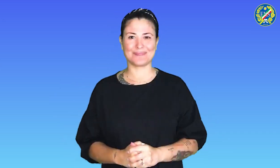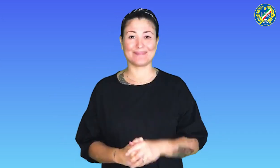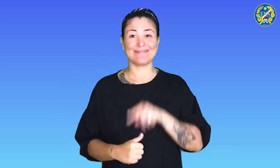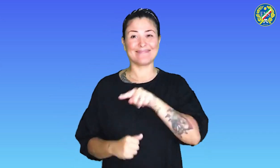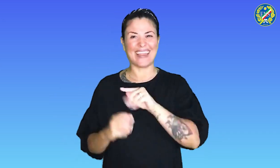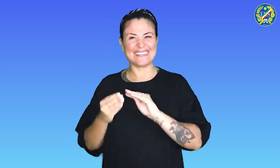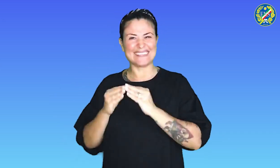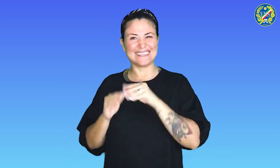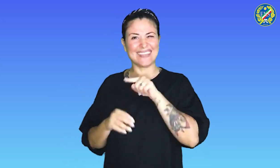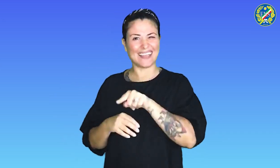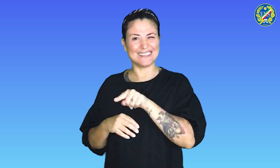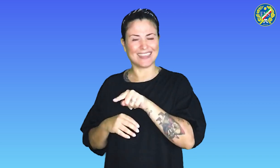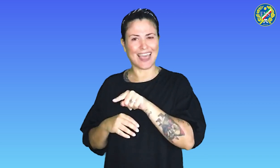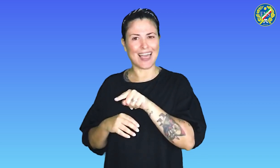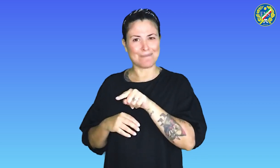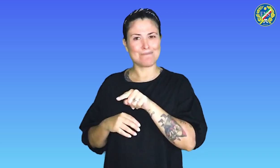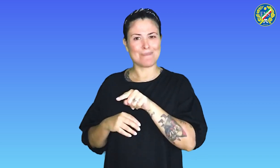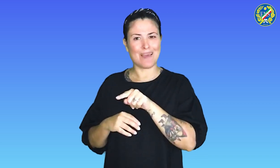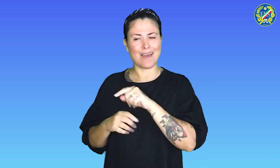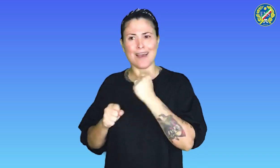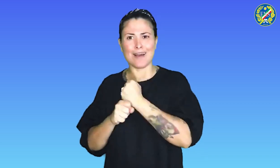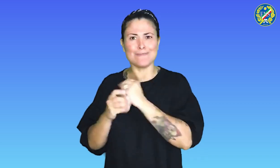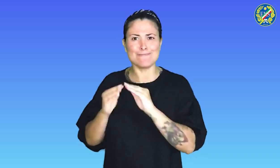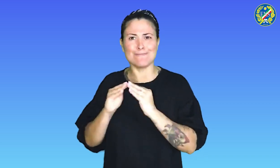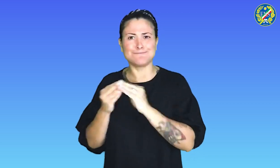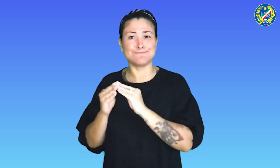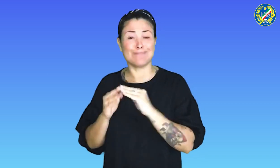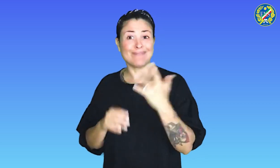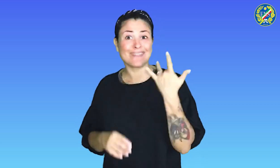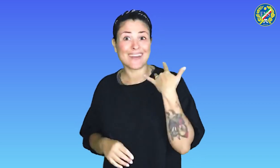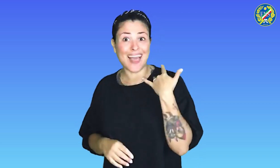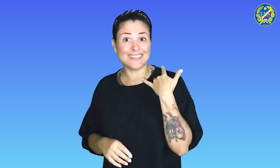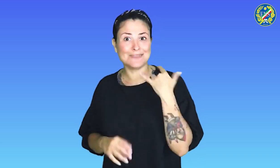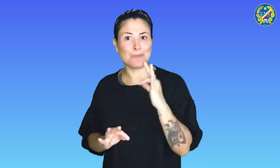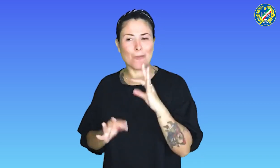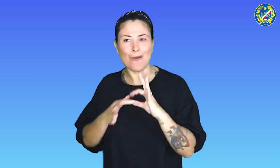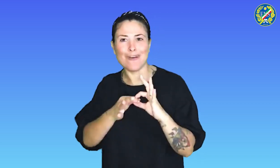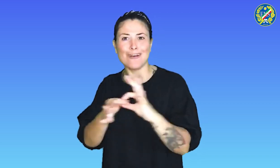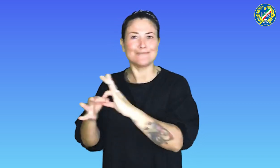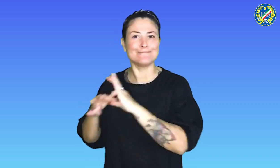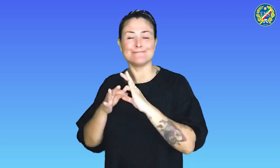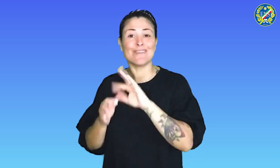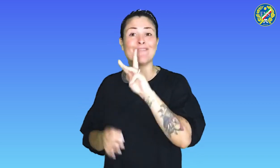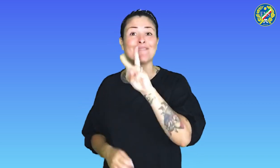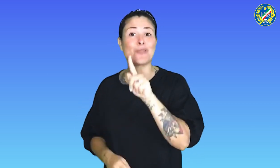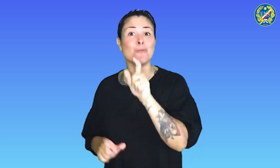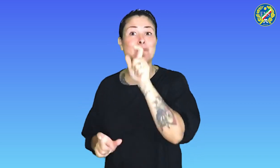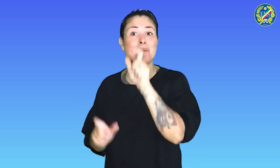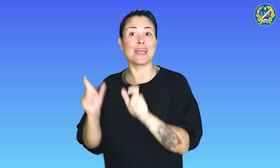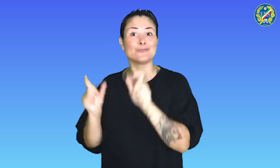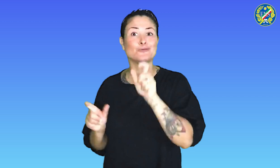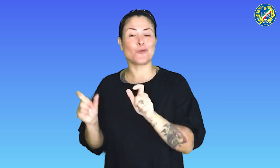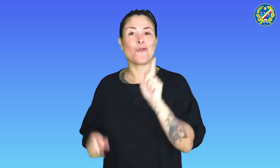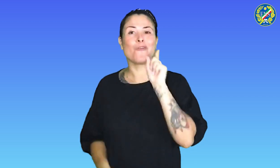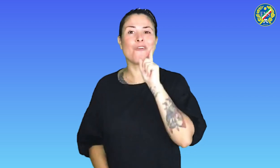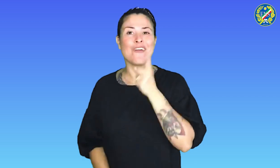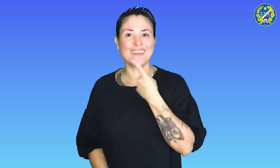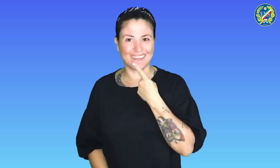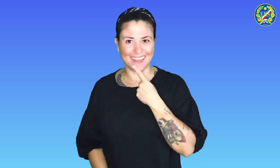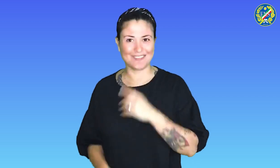Il sistema è stato testato grazie alla collaborazione di 21 persone sorde